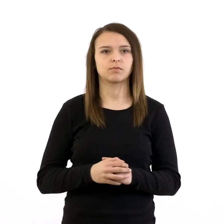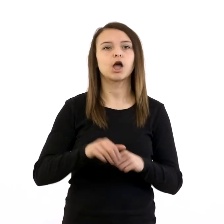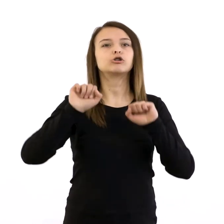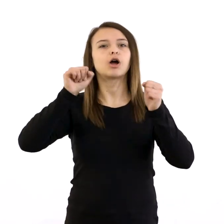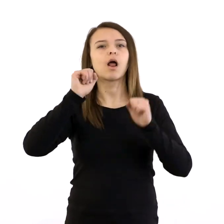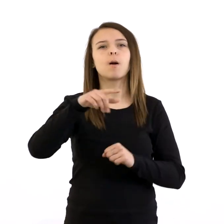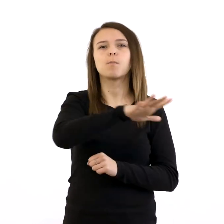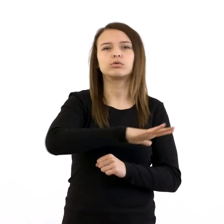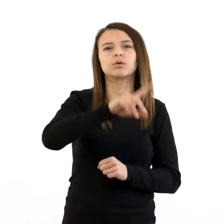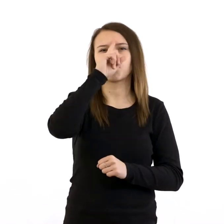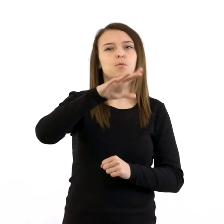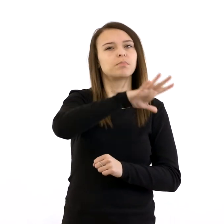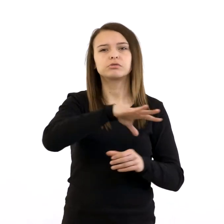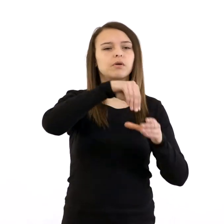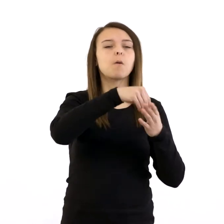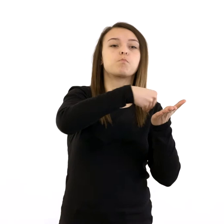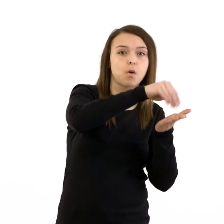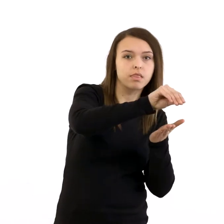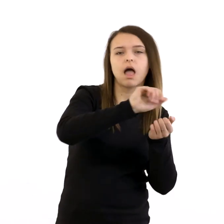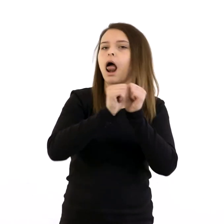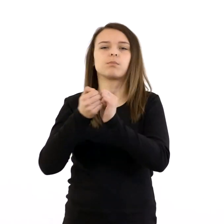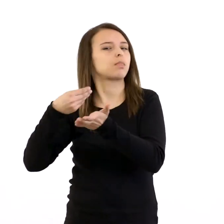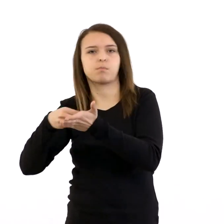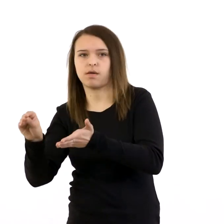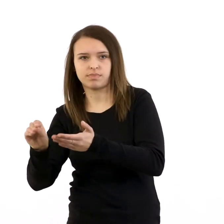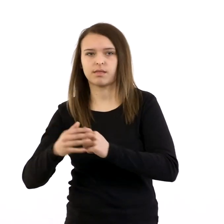Działalność pożytku publicznego może być odpłatna lub nieodpłatna.